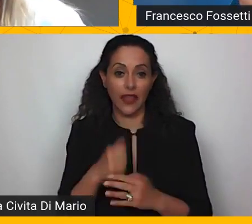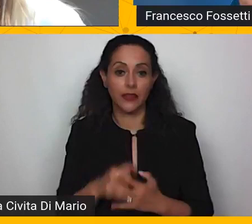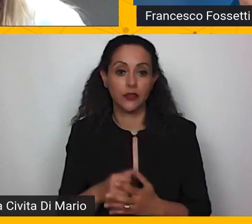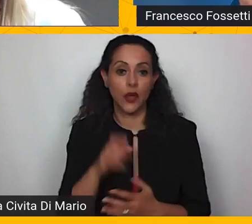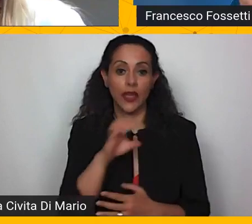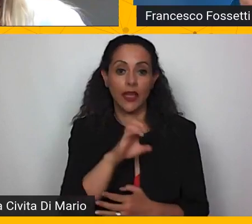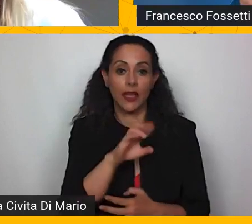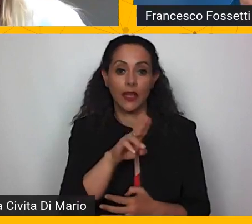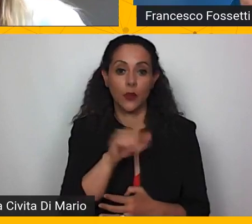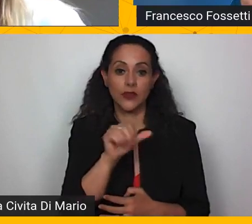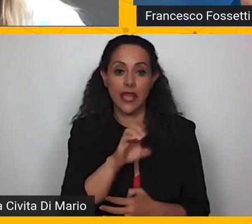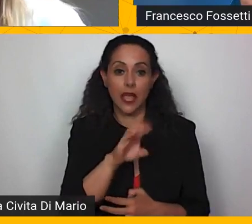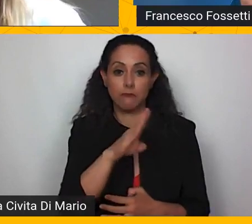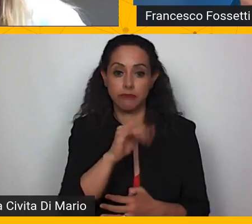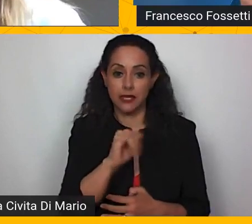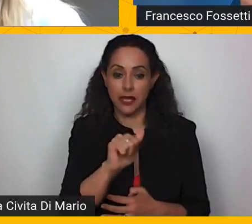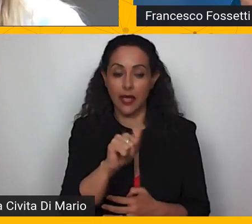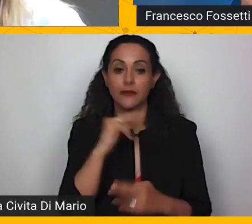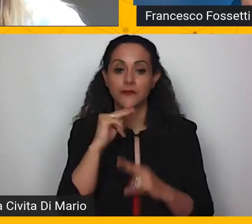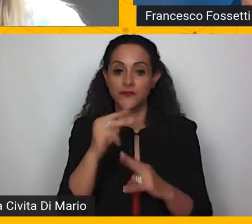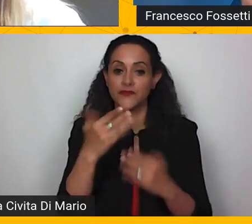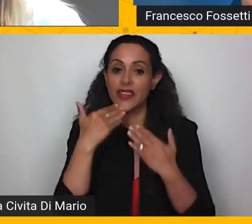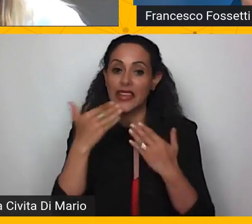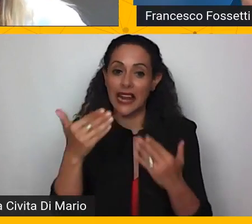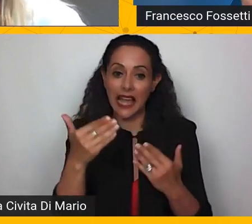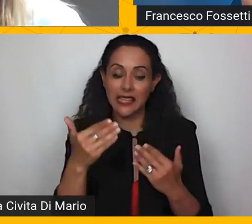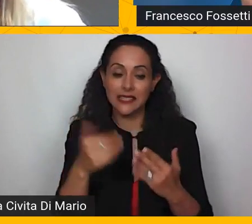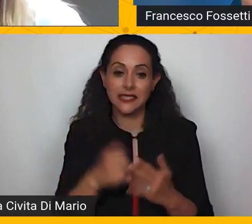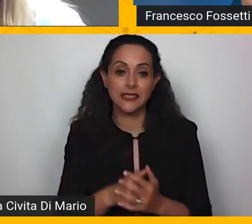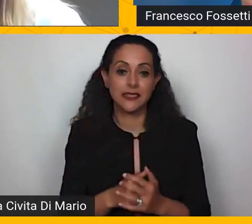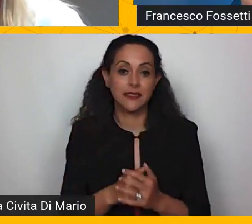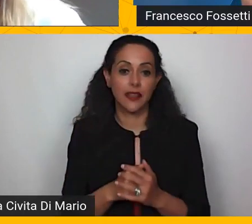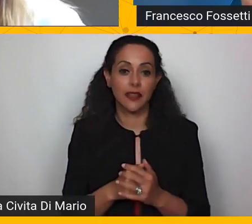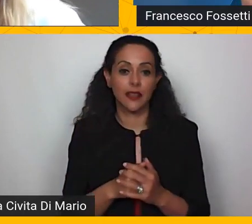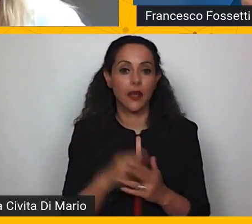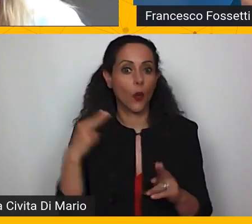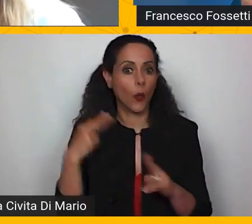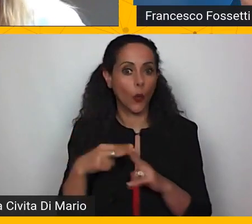intervento, Eusebia eh